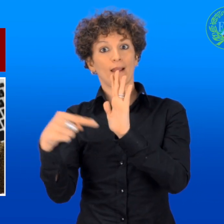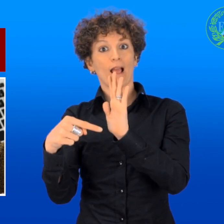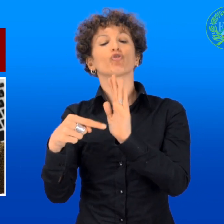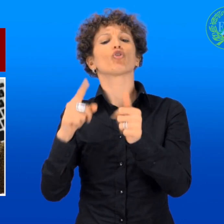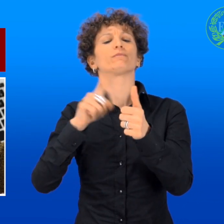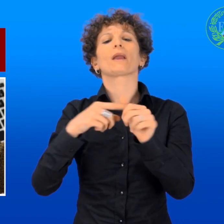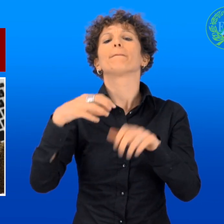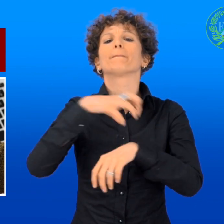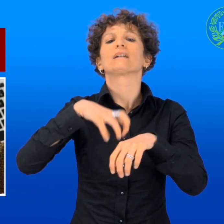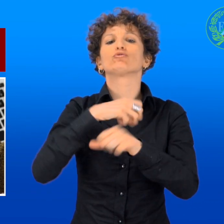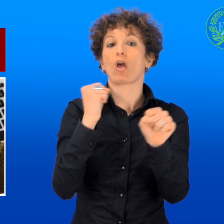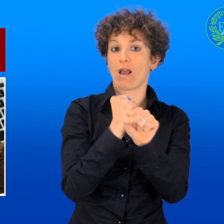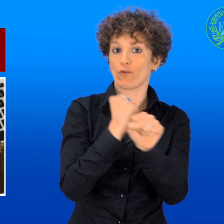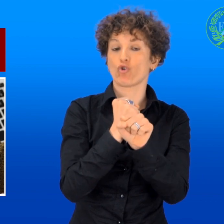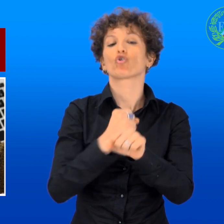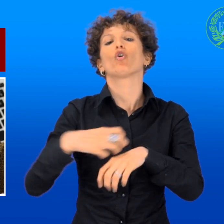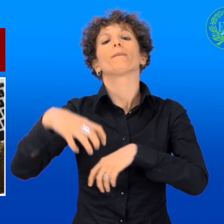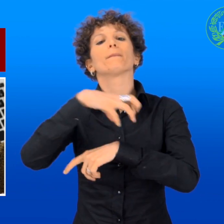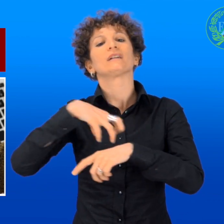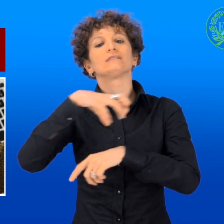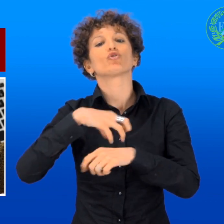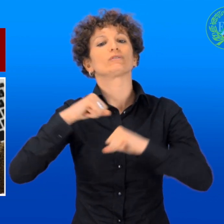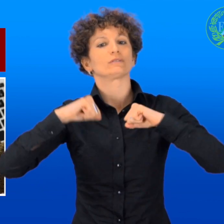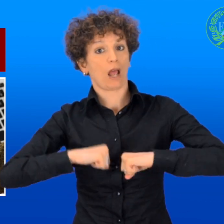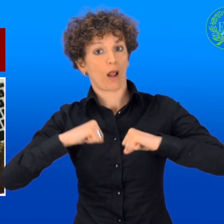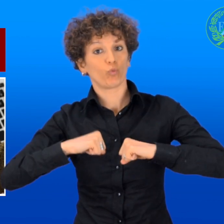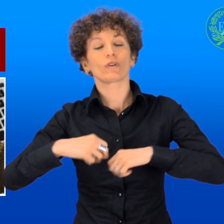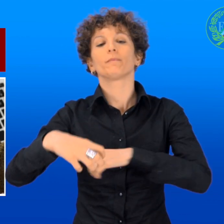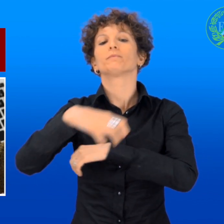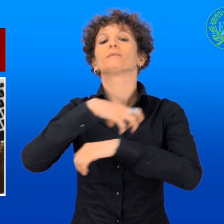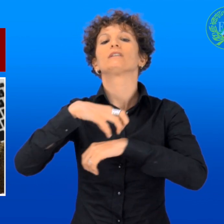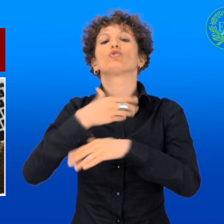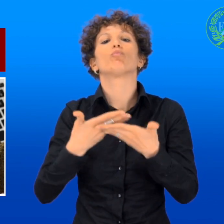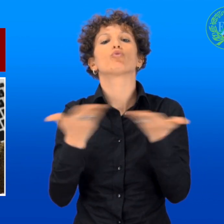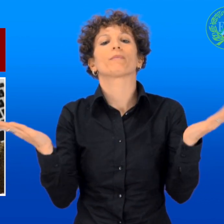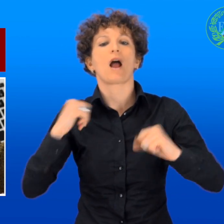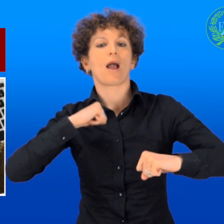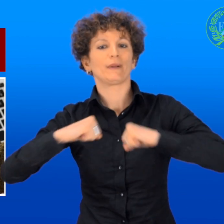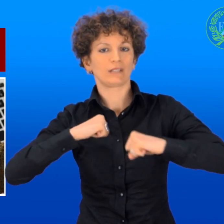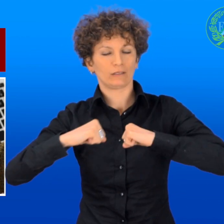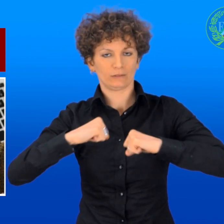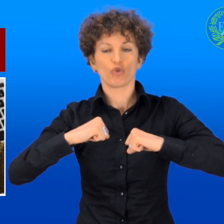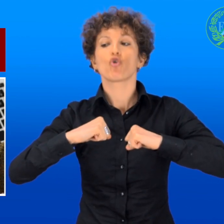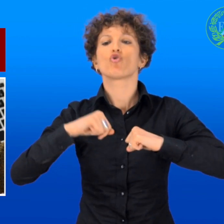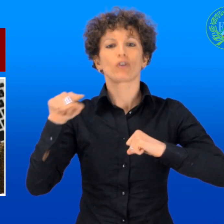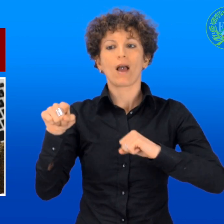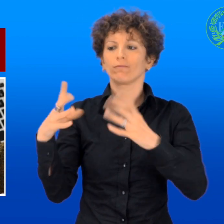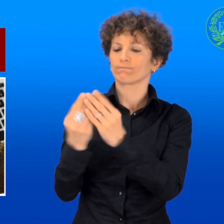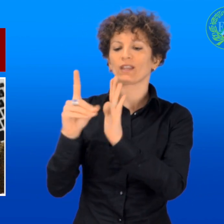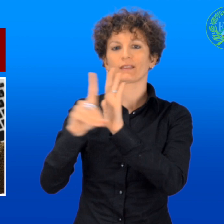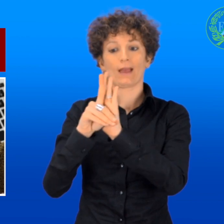(Ministro della Salute, Ministro del Lavoro e Ministro della Pubblica Amministrazione)